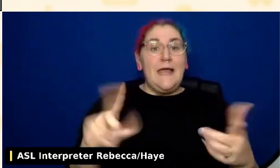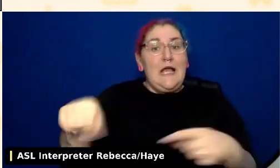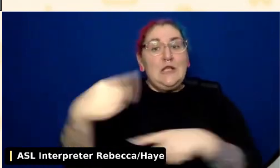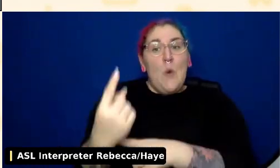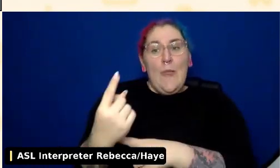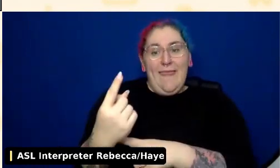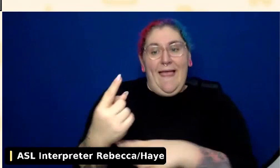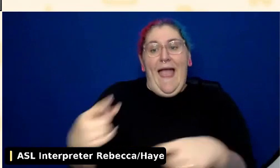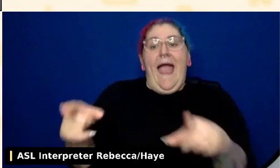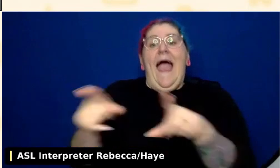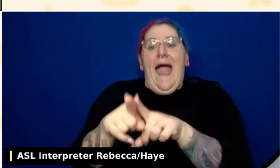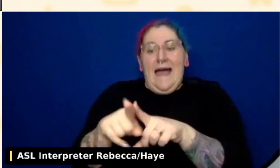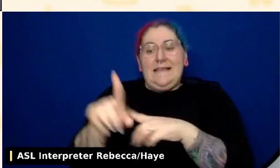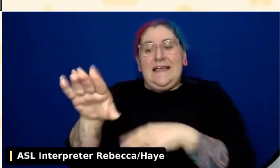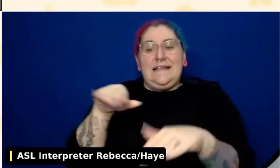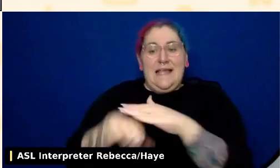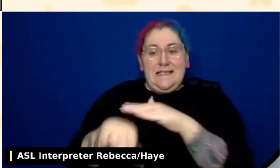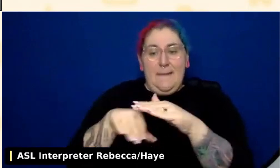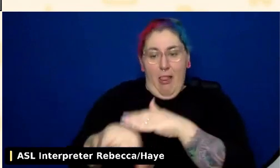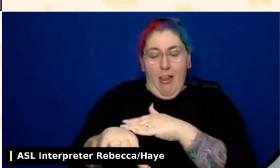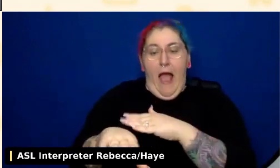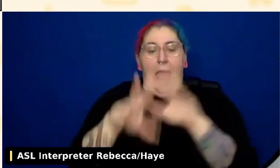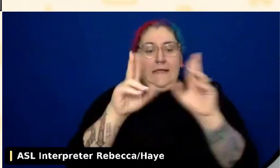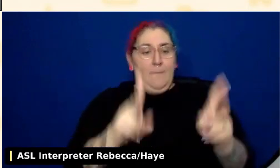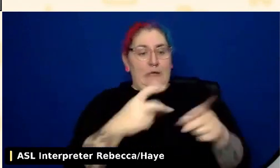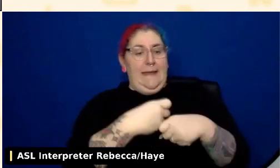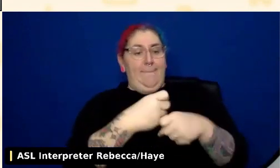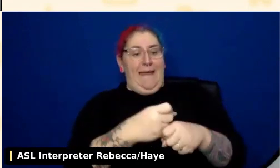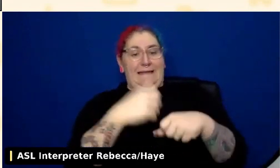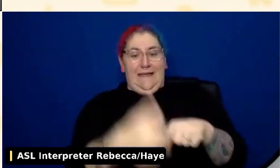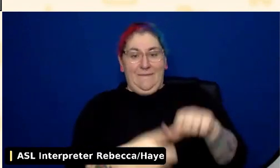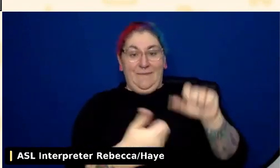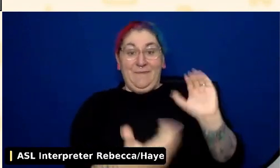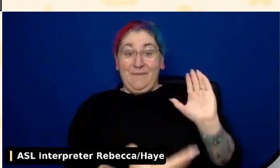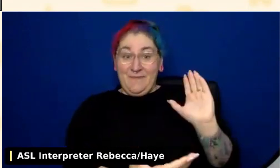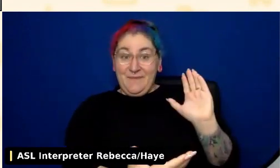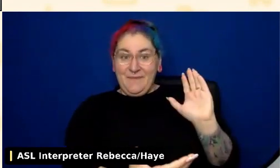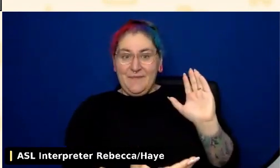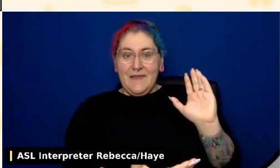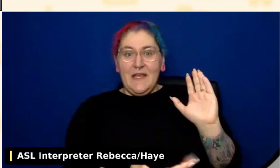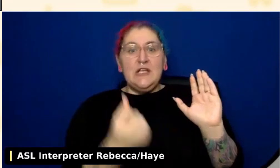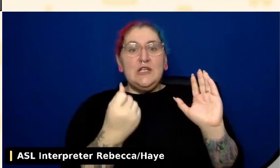Entonces, si es una biblioteca de animación, será algo que alguien va a usar y armar. Veamos.